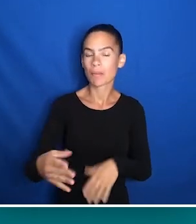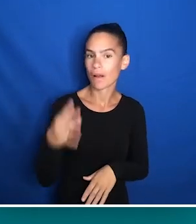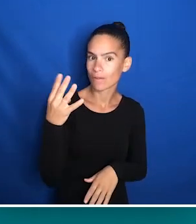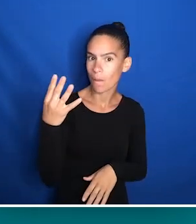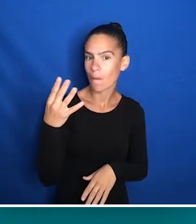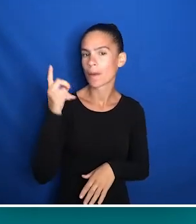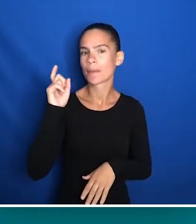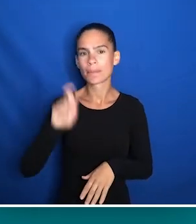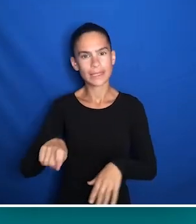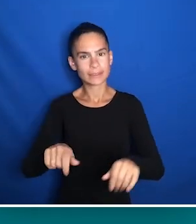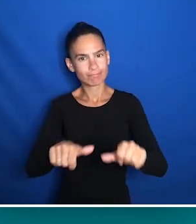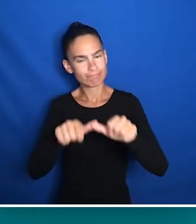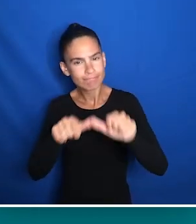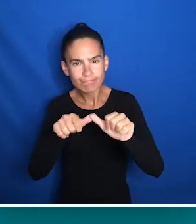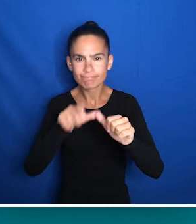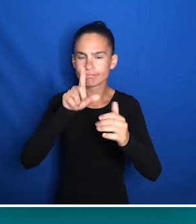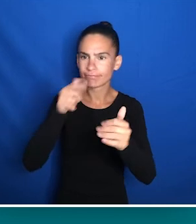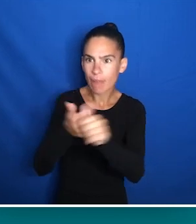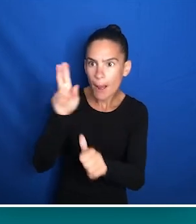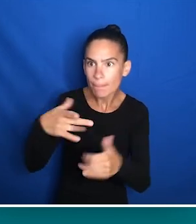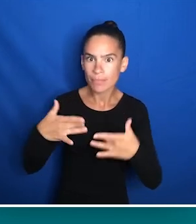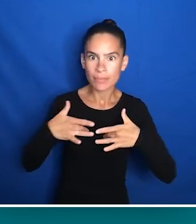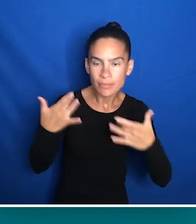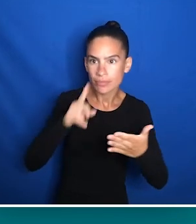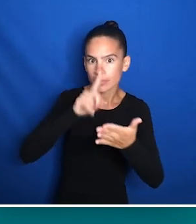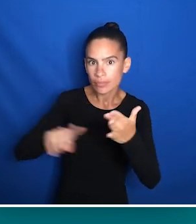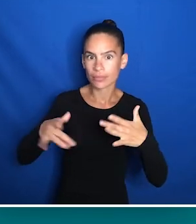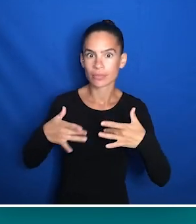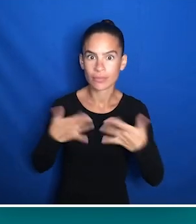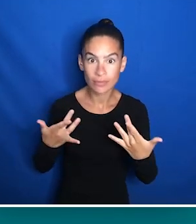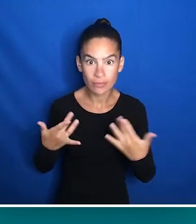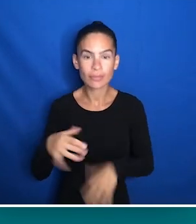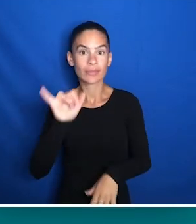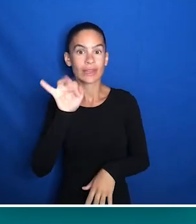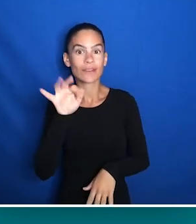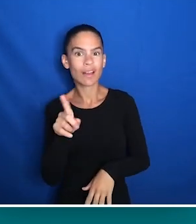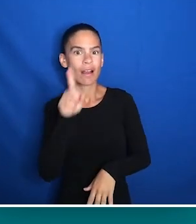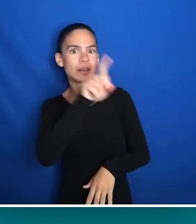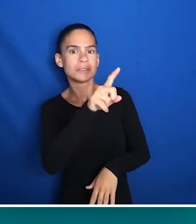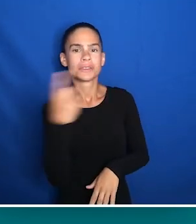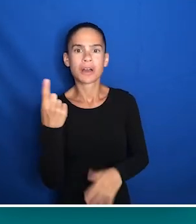[Narrador] Paso cuatro, mantén el seguimiento. Si pediste algo o si registraste un reclamo